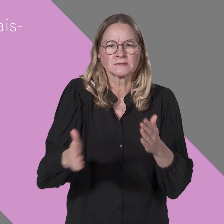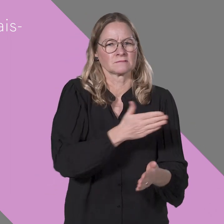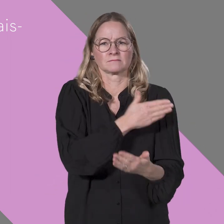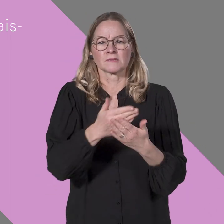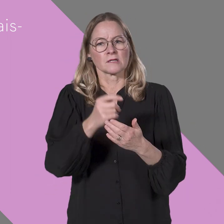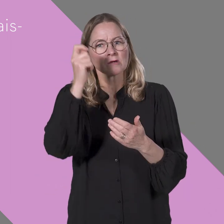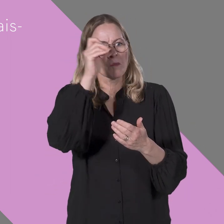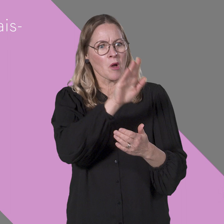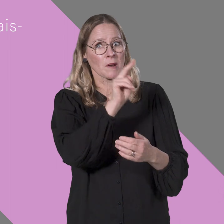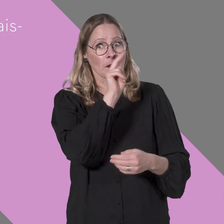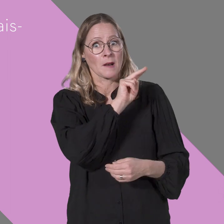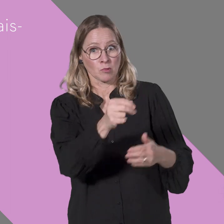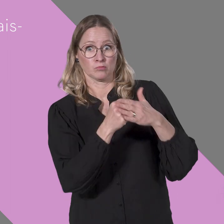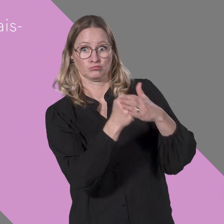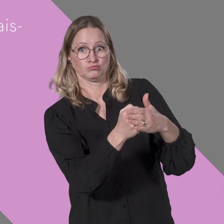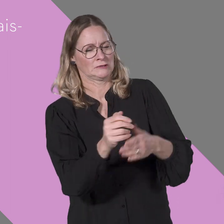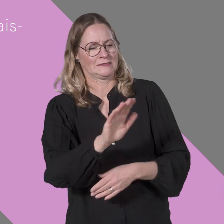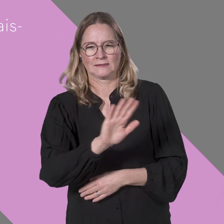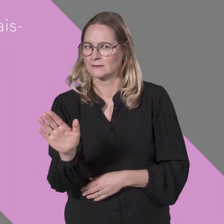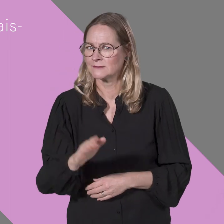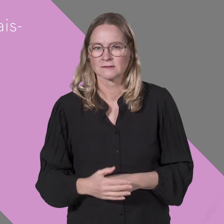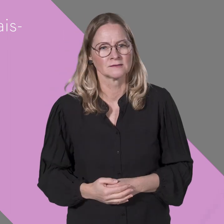missään vaiheessa tukenut kaupungin näkemystä.